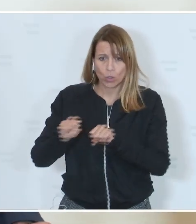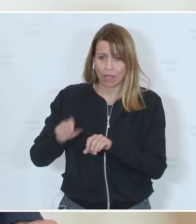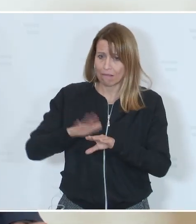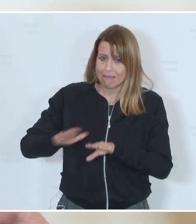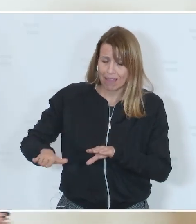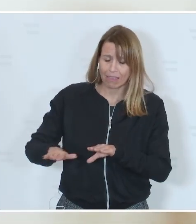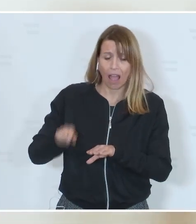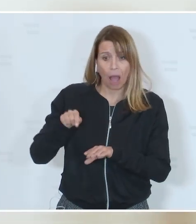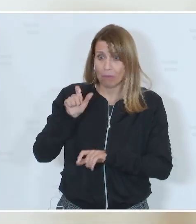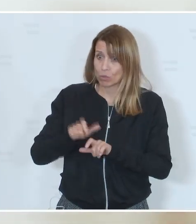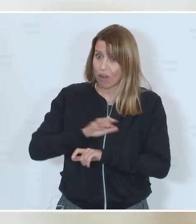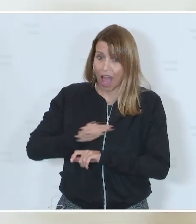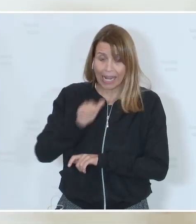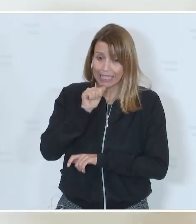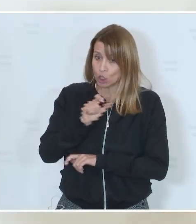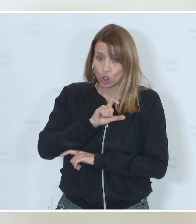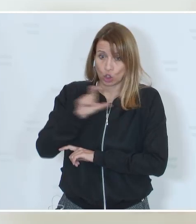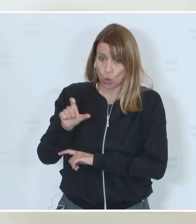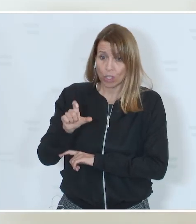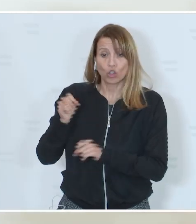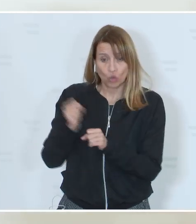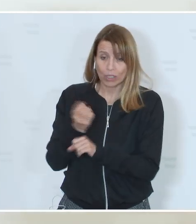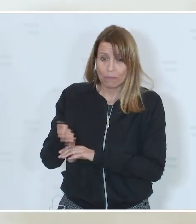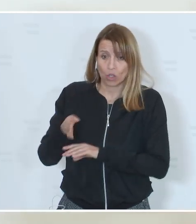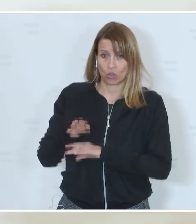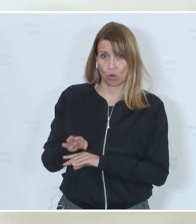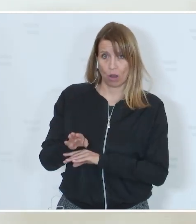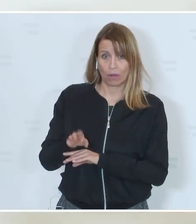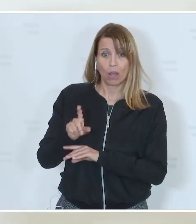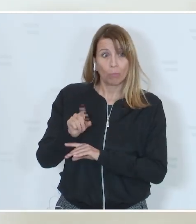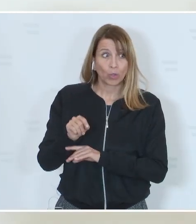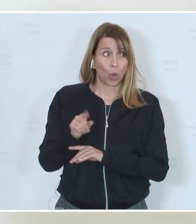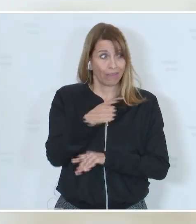unschuldige Menschen, die ihr Leben verloren haben. Das heißt, als Staatengemeinschaft müssen